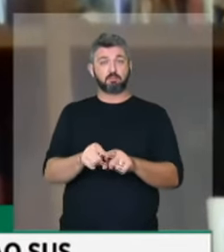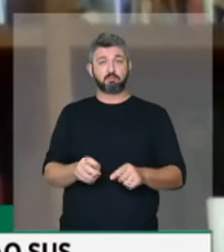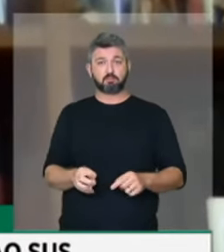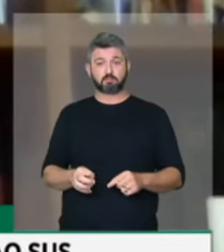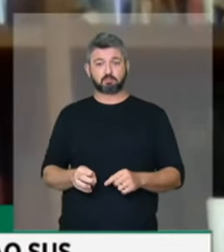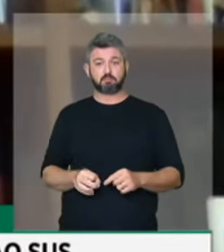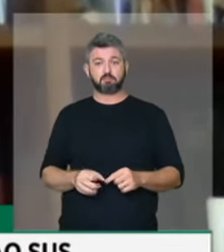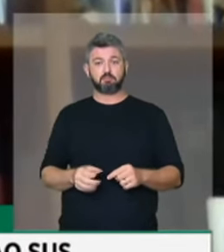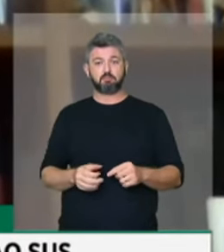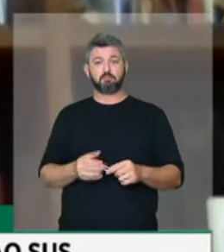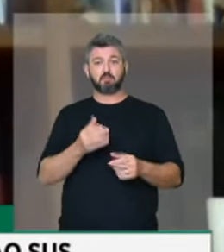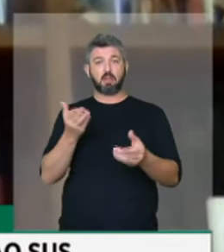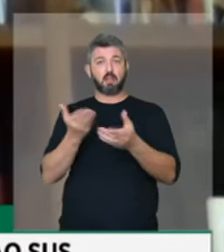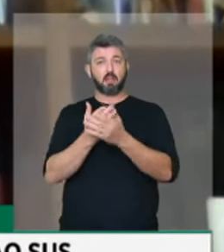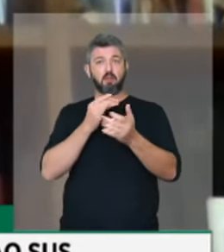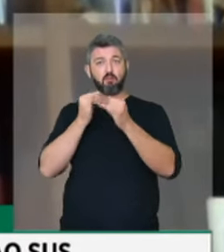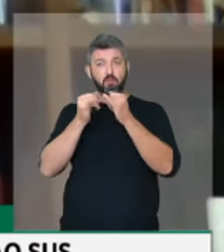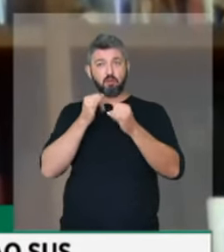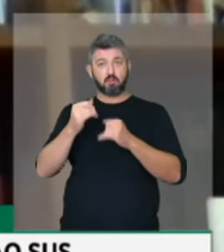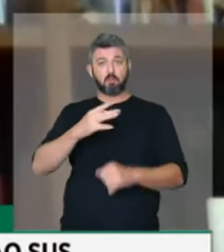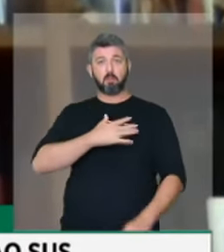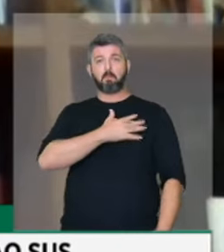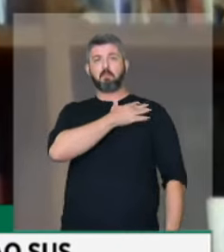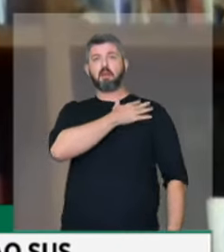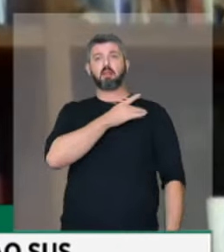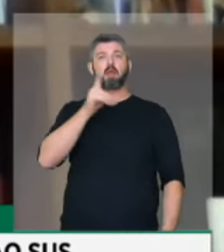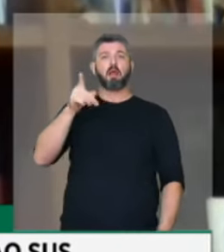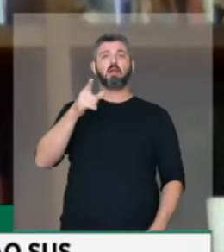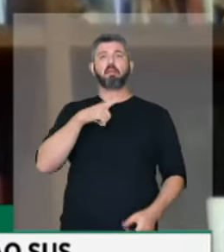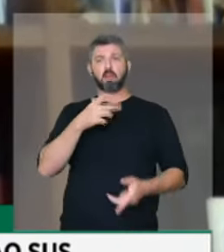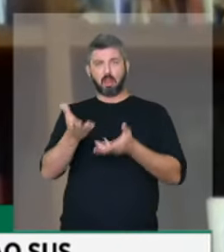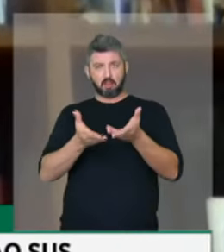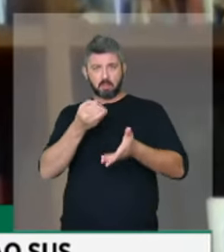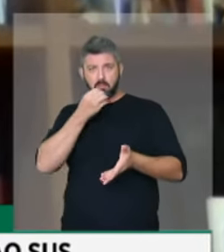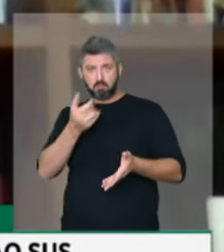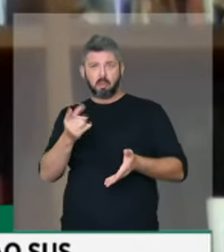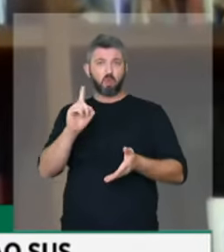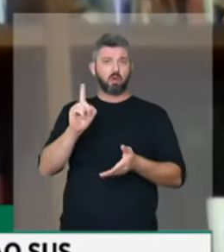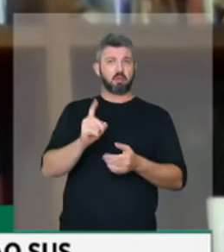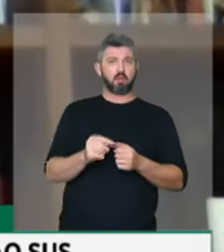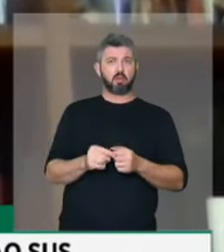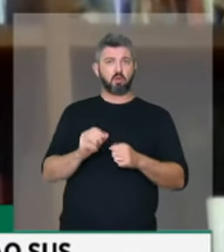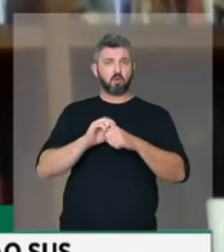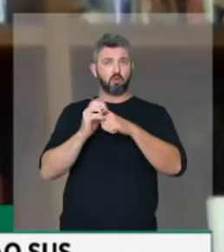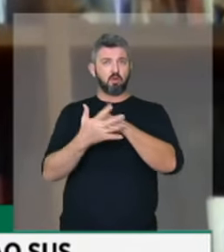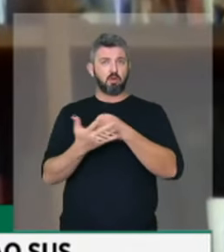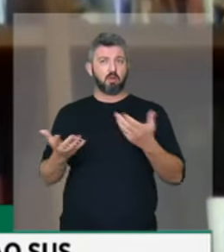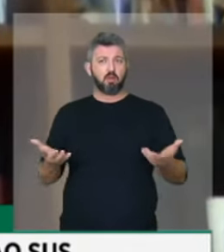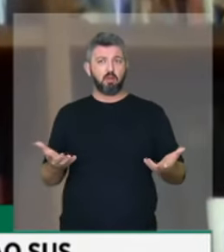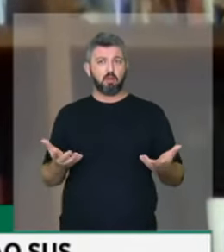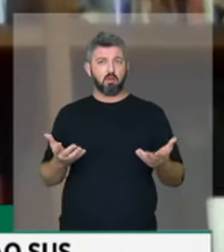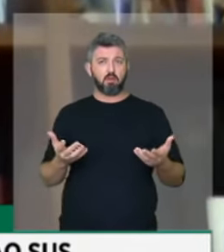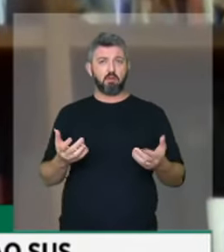PEDI PEDI REQUERIMENTO DE INFORMAÇÕES ÀS FORÇAS ARMADAS PARA VER SE ELES ESTÃO ATENDENDO A COVID. NÃO RECEBI RESPOSTA AINDA.